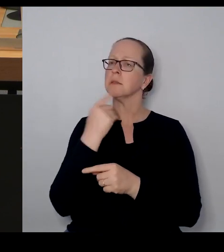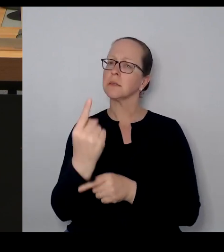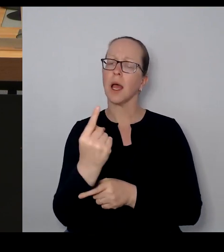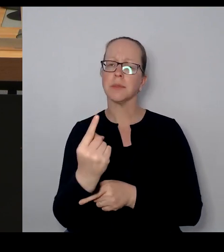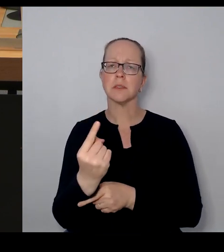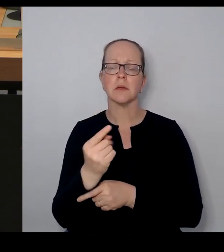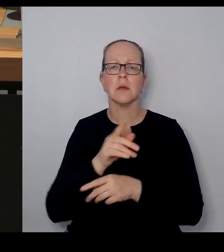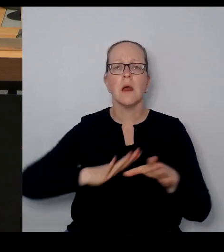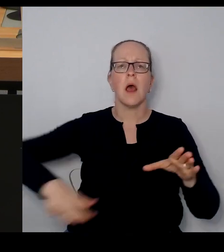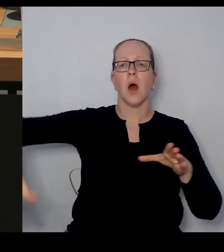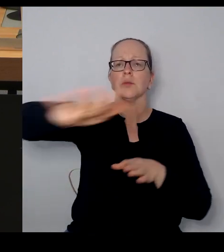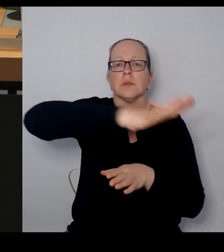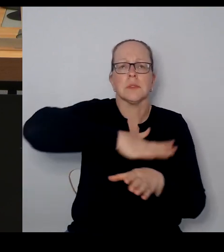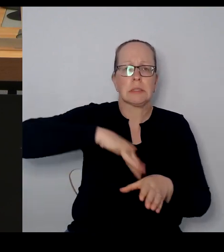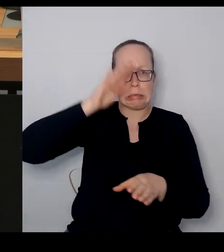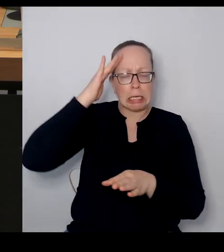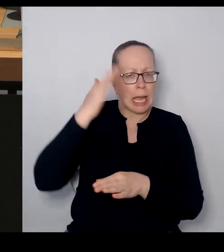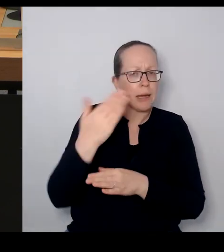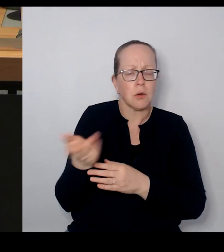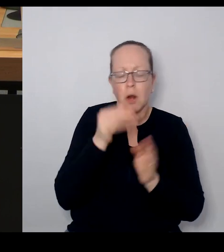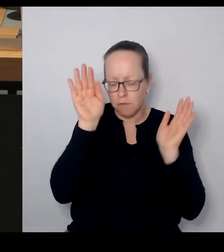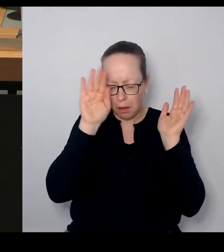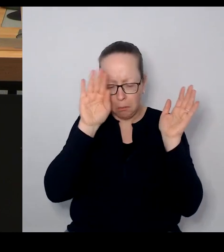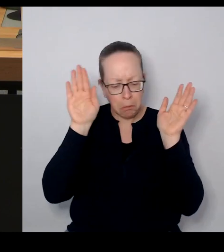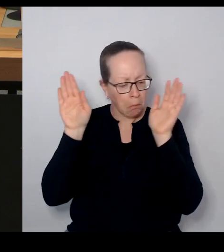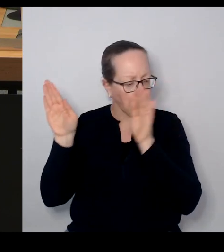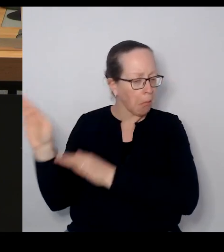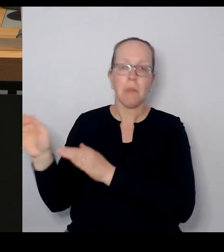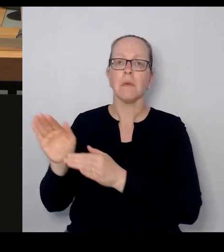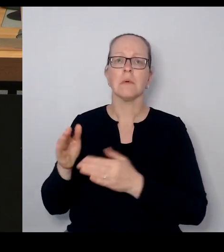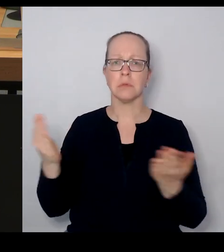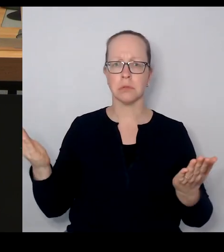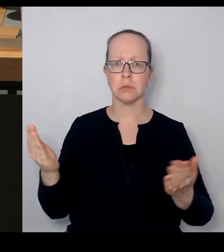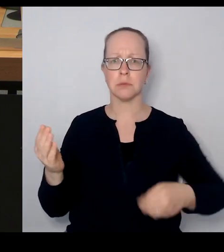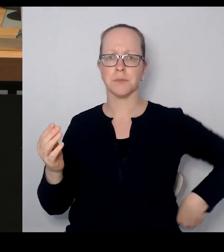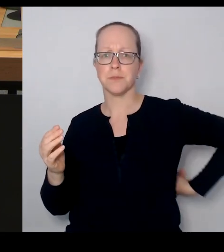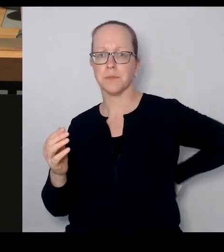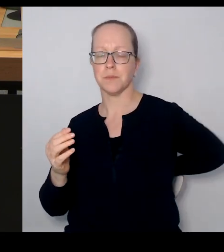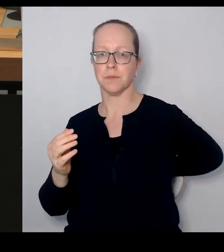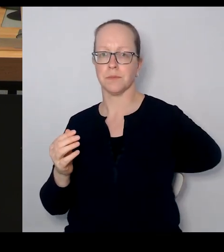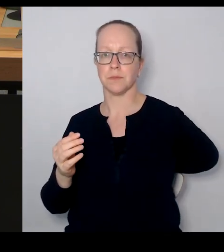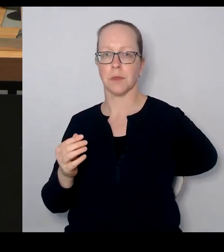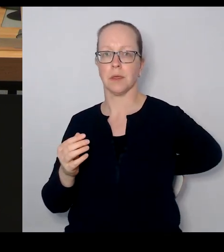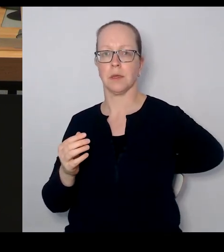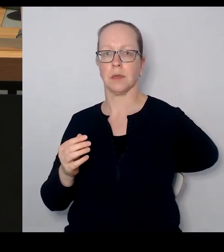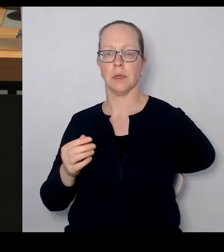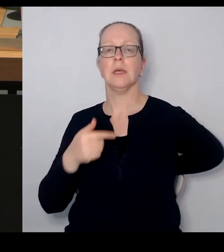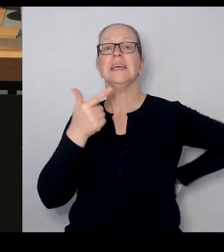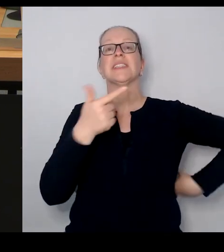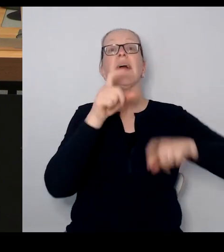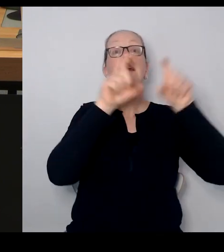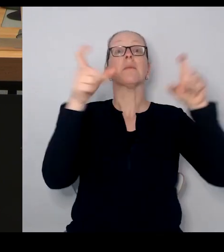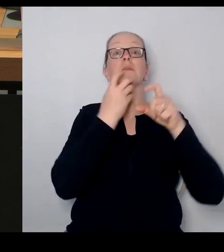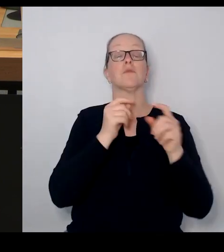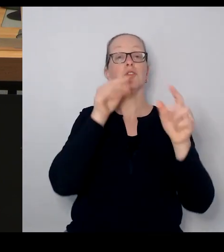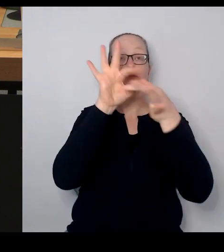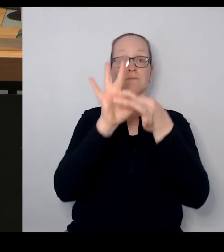Ich möchte noch auf zwei Themen kurz eingehen, meine Damen und Herren, auf das Thema Energie. Da sind Sie gar nicht darauf eingegangen weil wir glauben, dass die